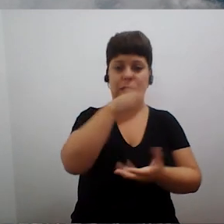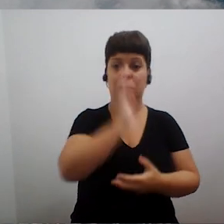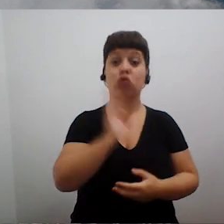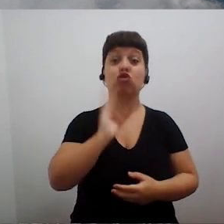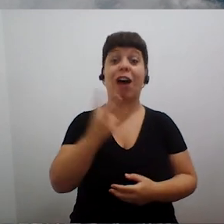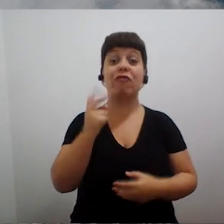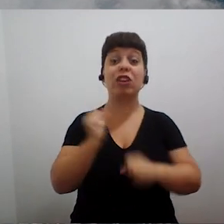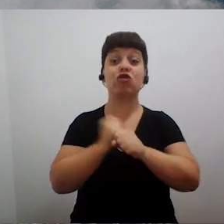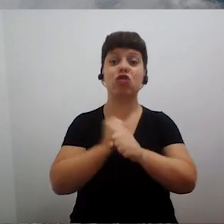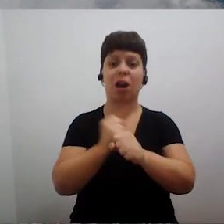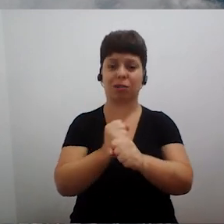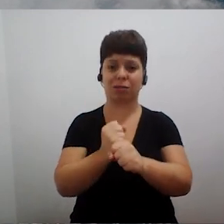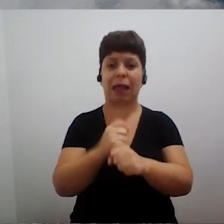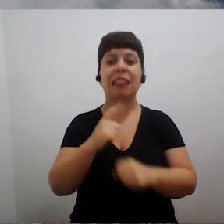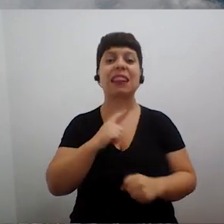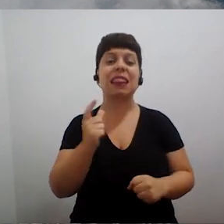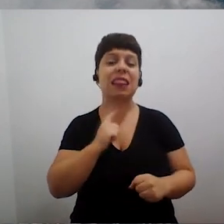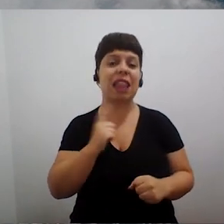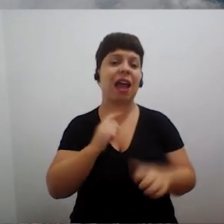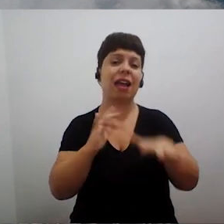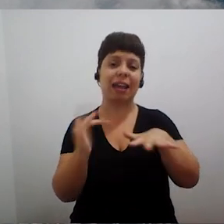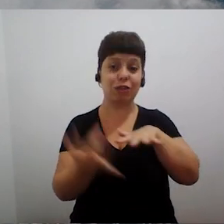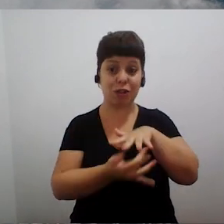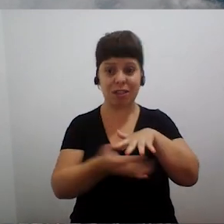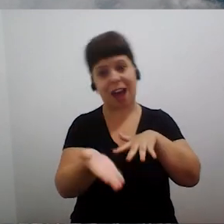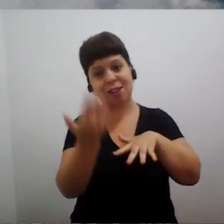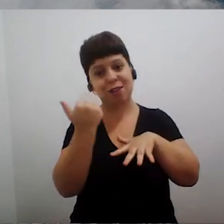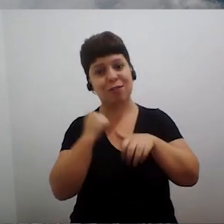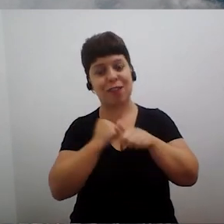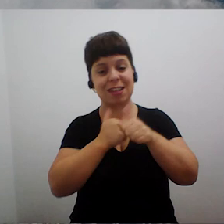Convido vocês a visitar nossas páginas e nos seguir nas redes sociais